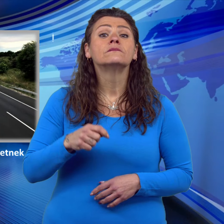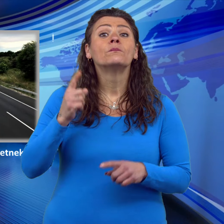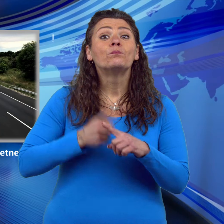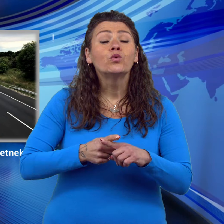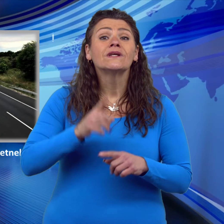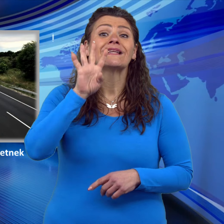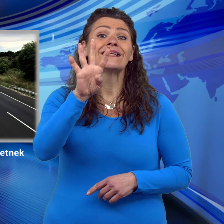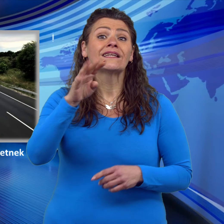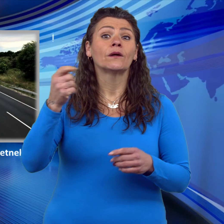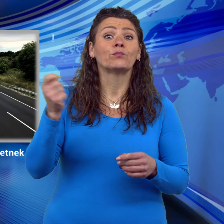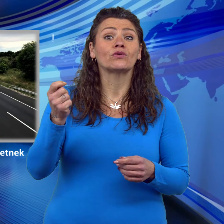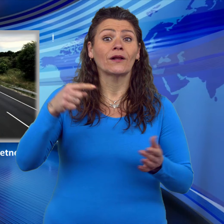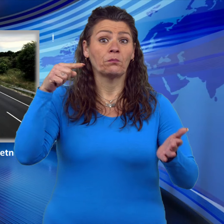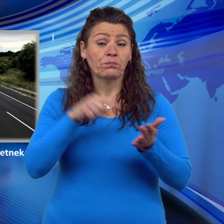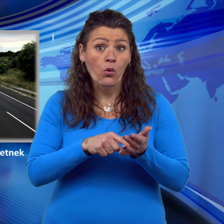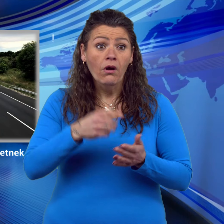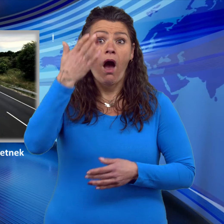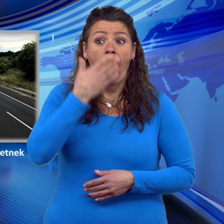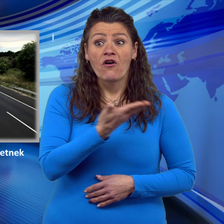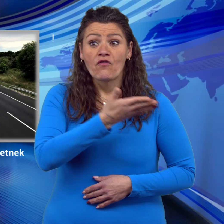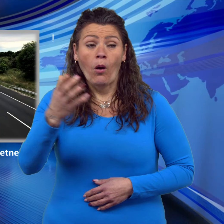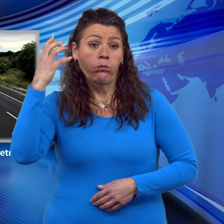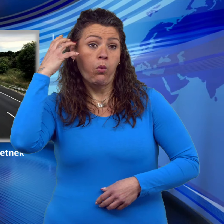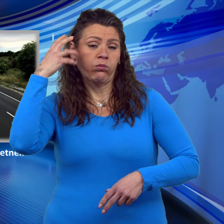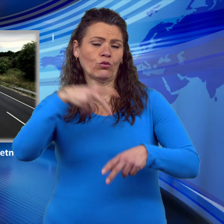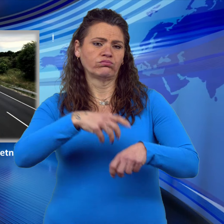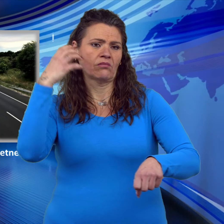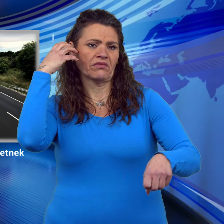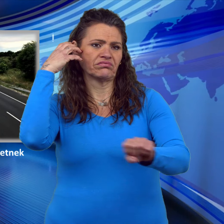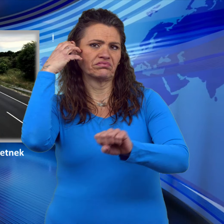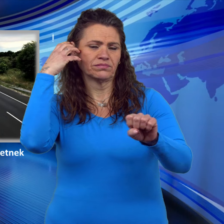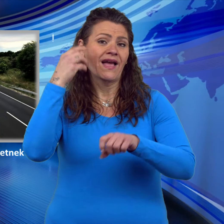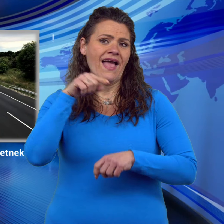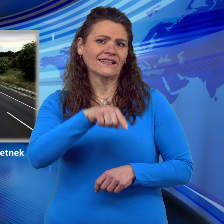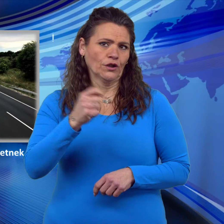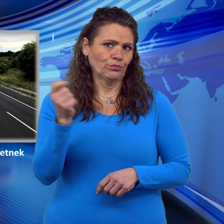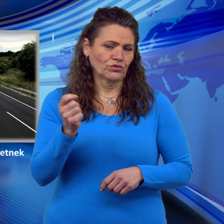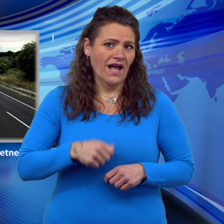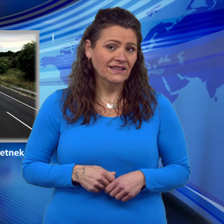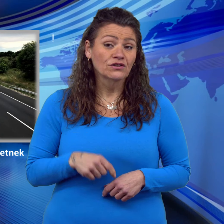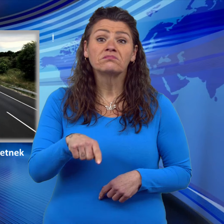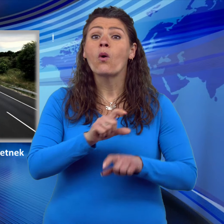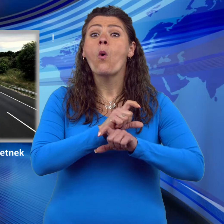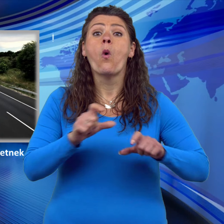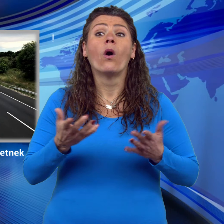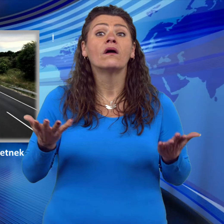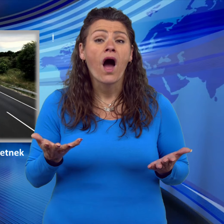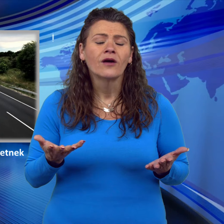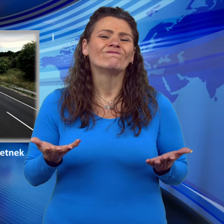4 előéleti pont szabható ki arra, aki vezetés közben kézben tartott telefonnal közlekedik. A szigorítás nem véletlen,